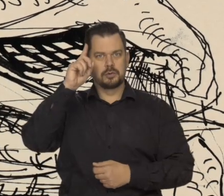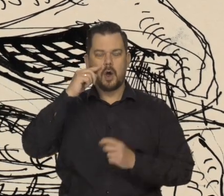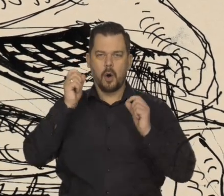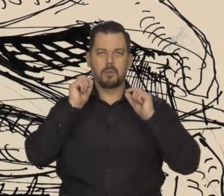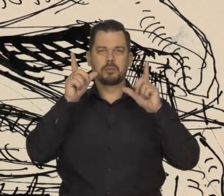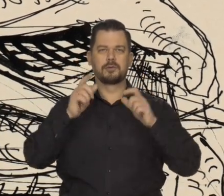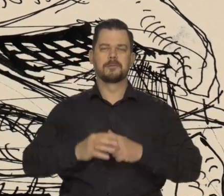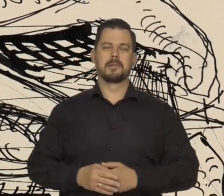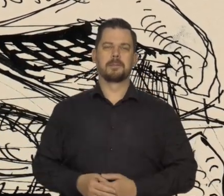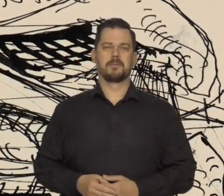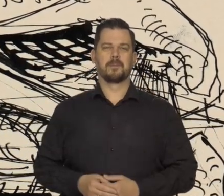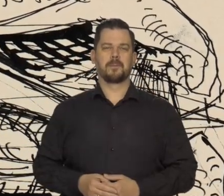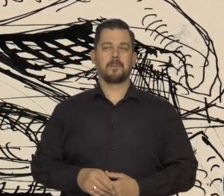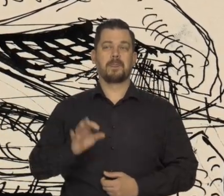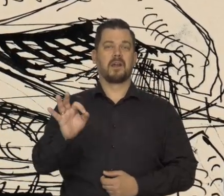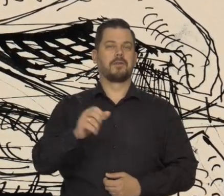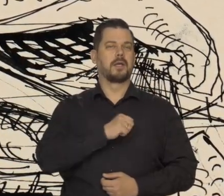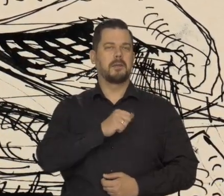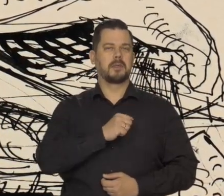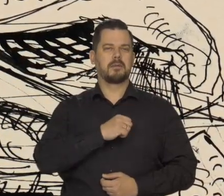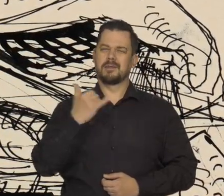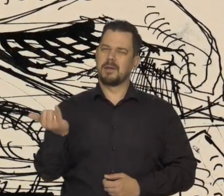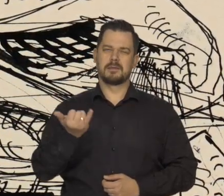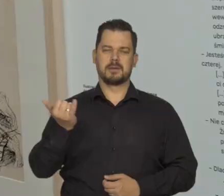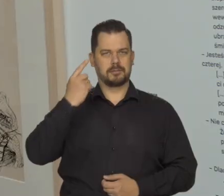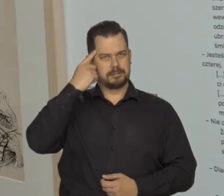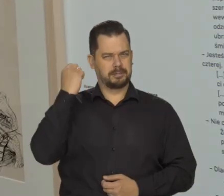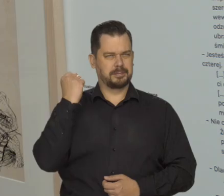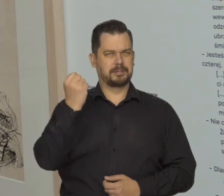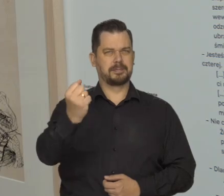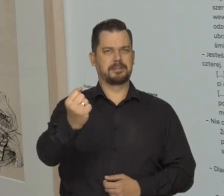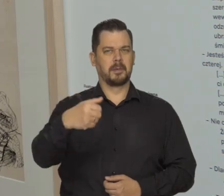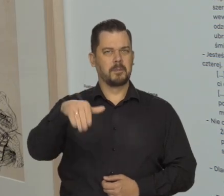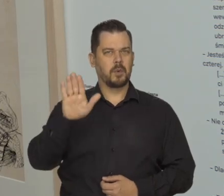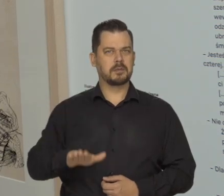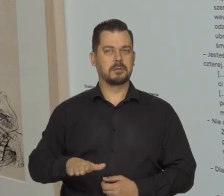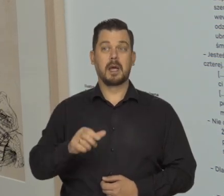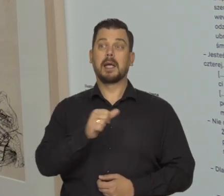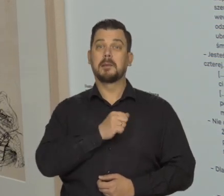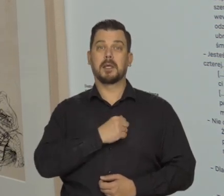Może później, gdy ludzkość się obudzi. Niech ich imiona będą wiecznie błogosławione…